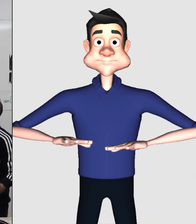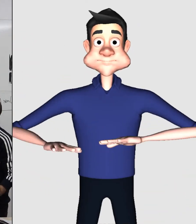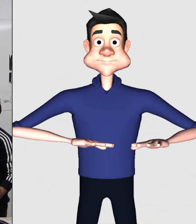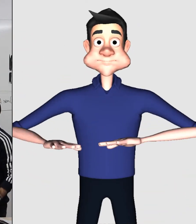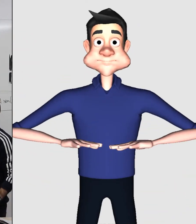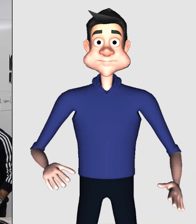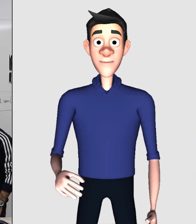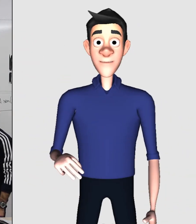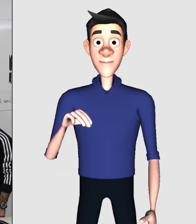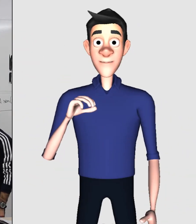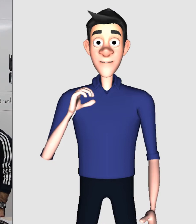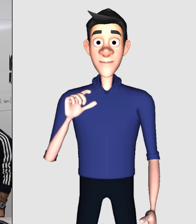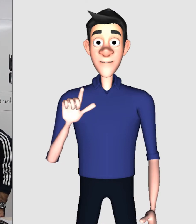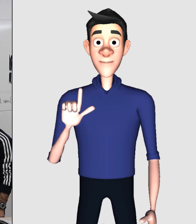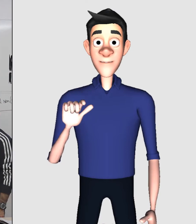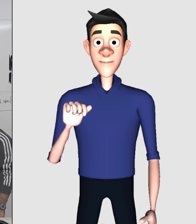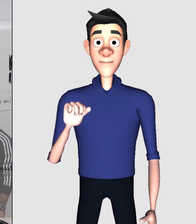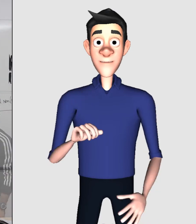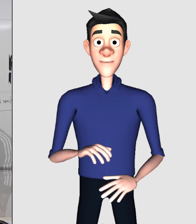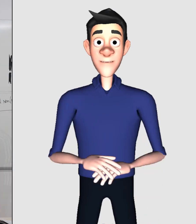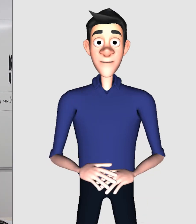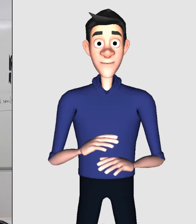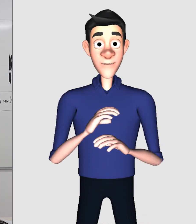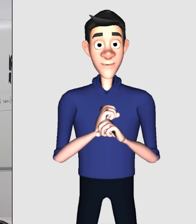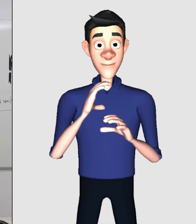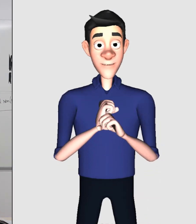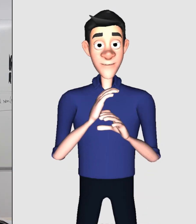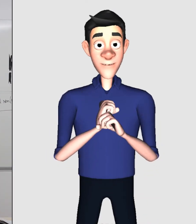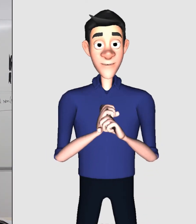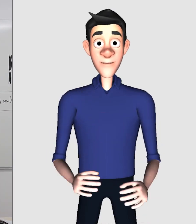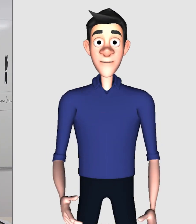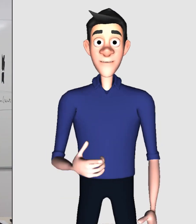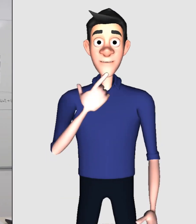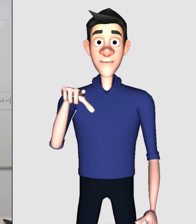Para transformar a frequência em hertz, tem que dividir por 2π